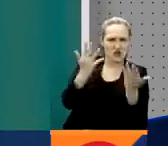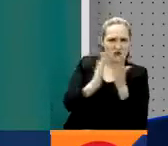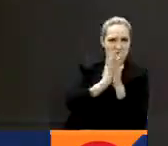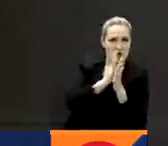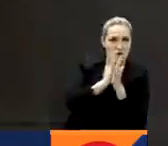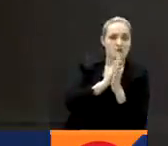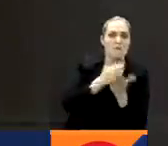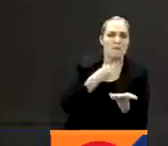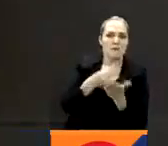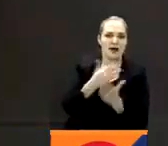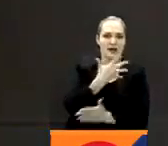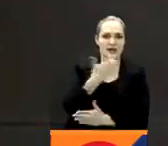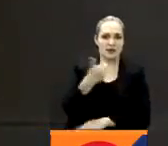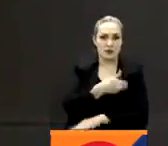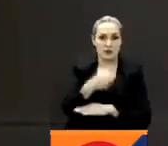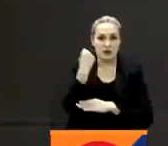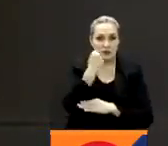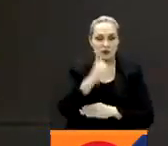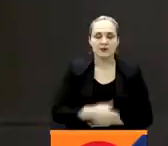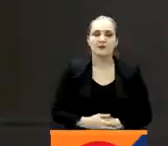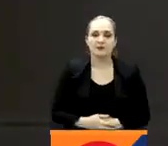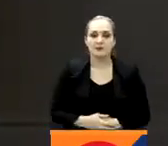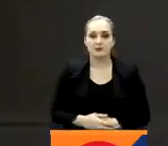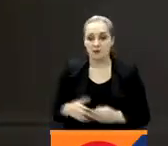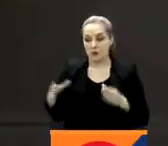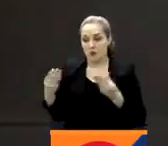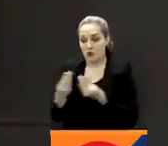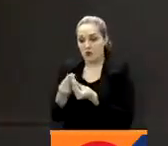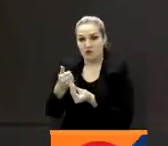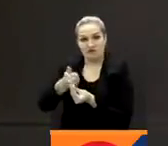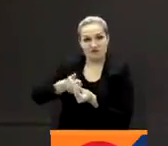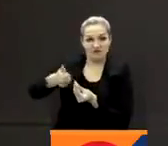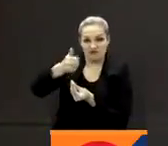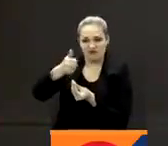SIETE OFRECE $500,000,000 POR SU